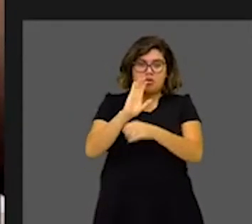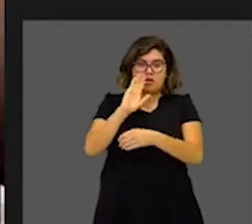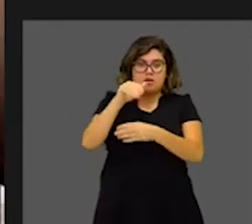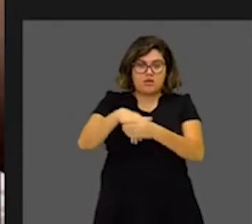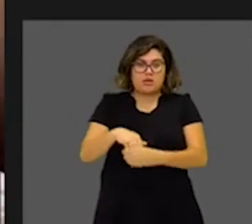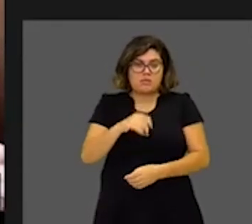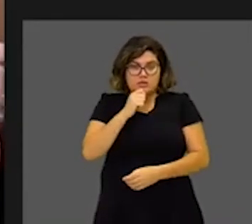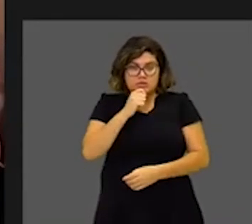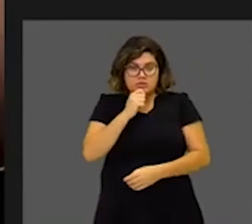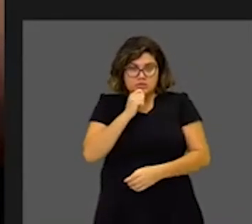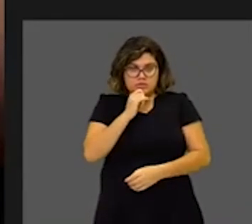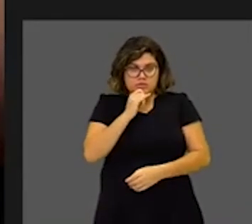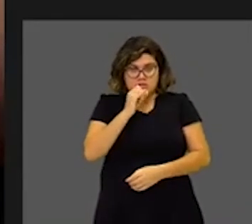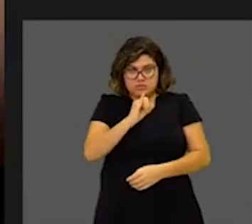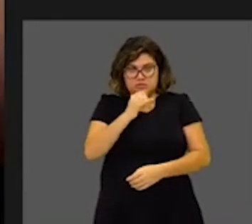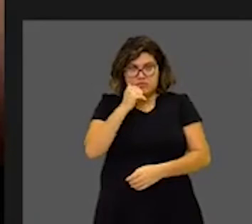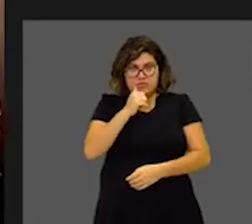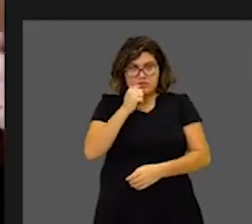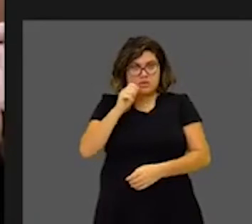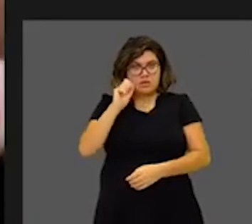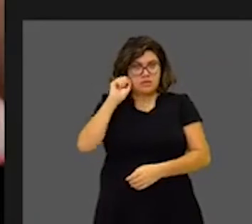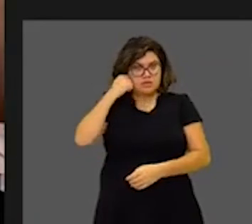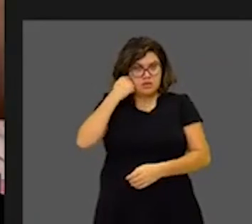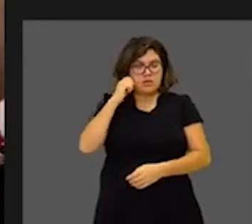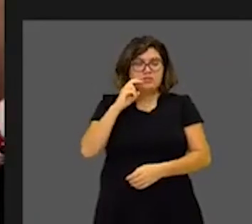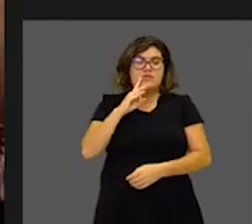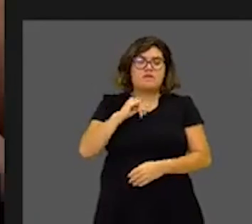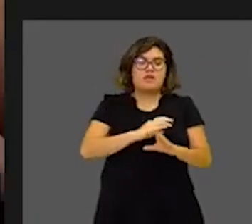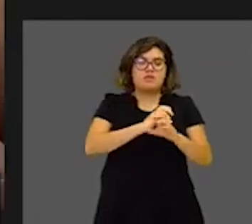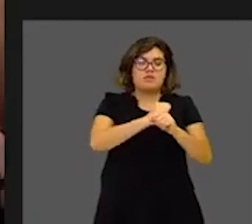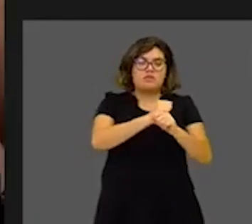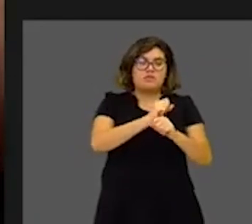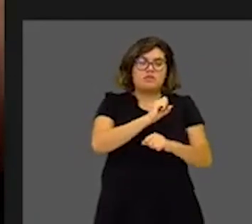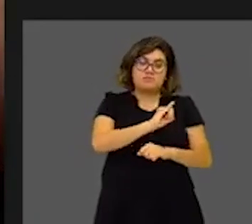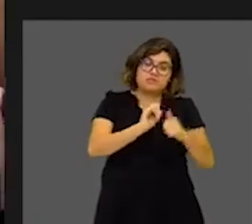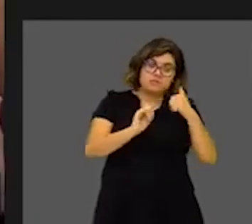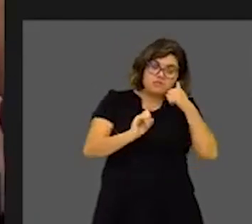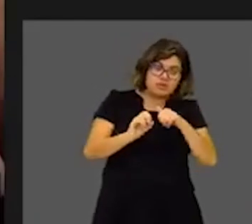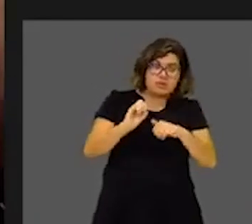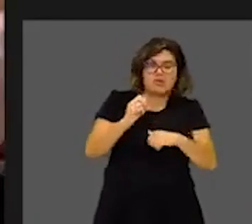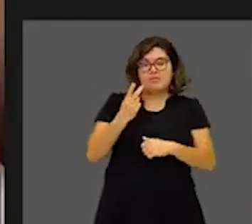mulher negra ela só vai contar o voto em dobro se ela é mulher você é negra eu já entendo que